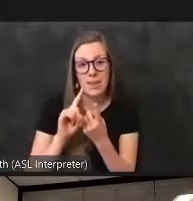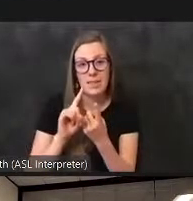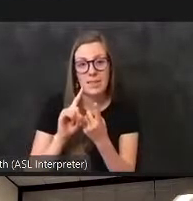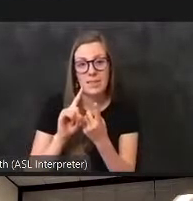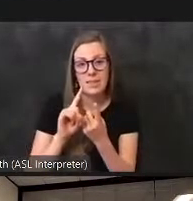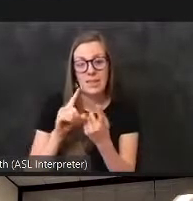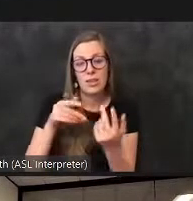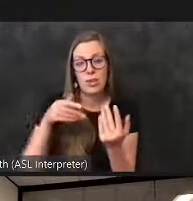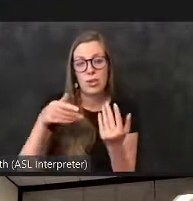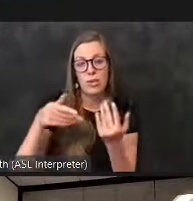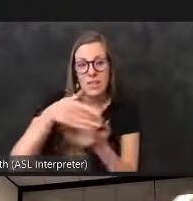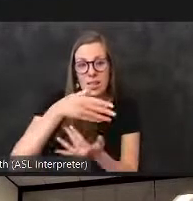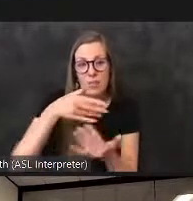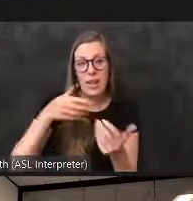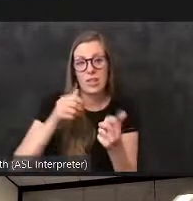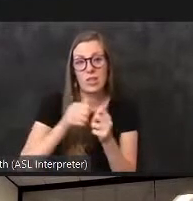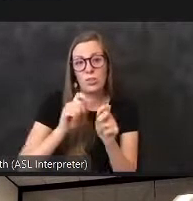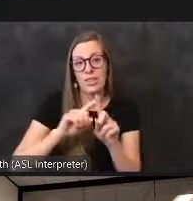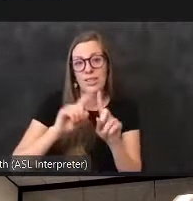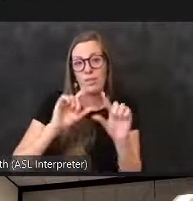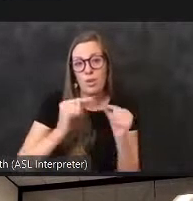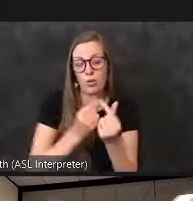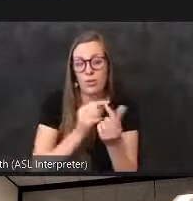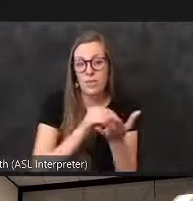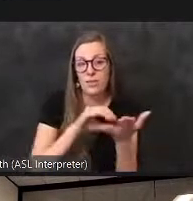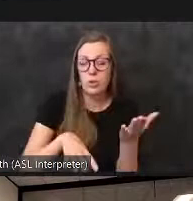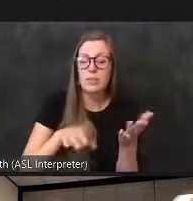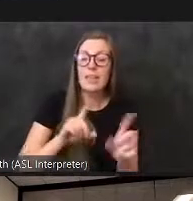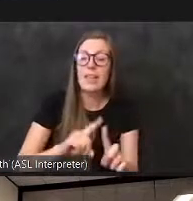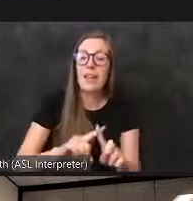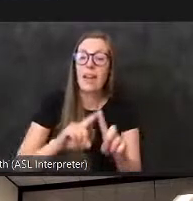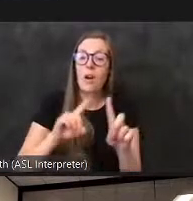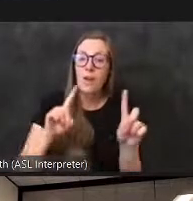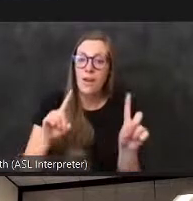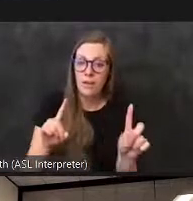interacciones entre diferentes grupos de estudiantes. No obstante,